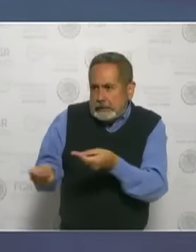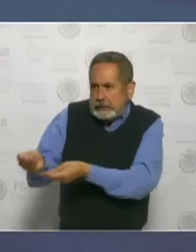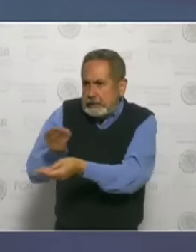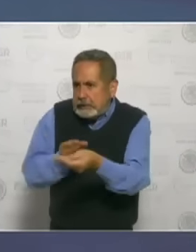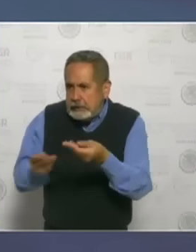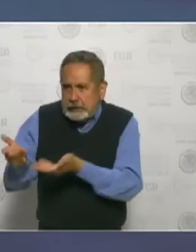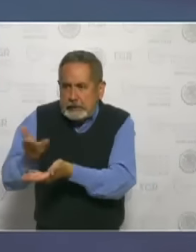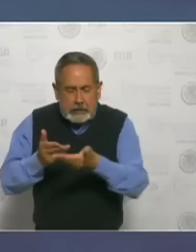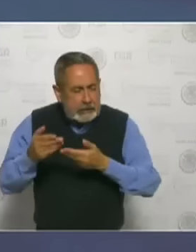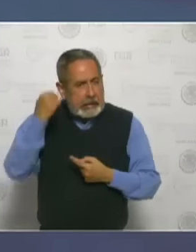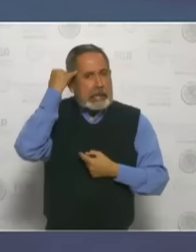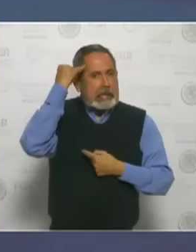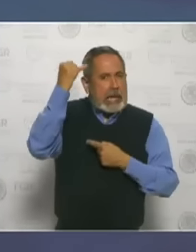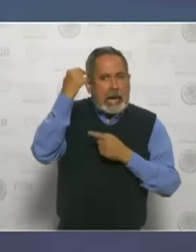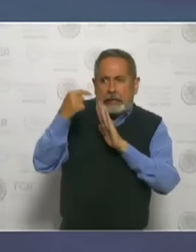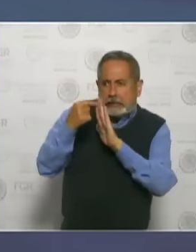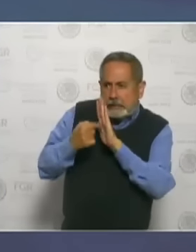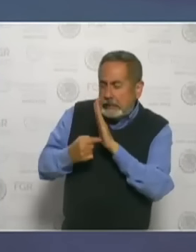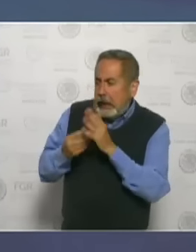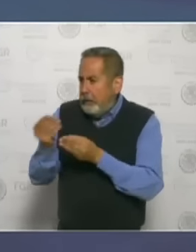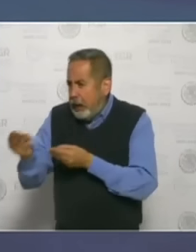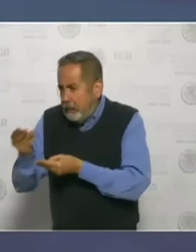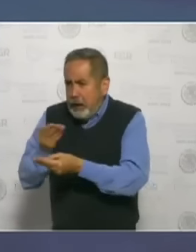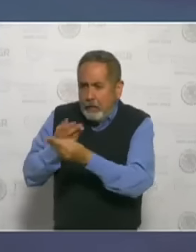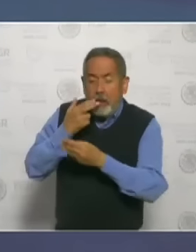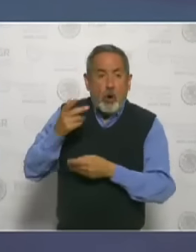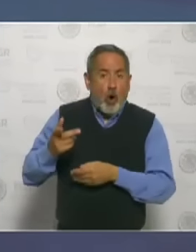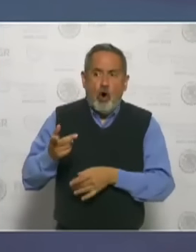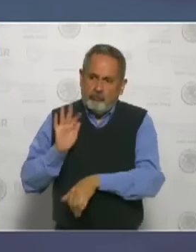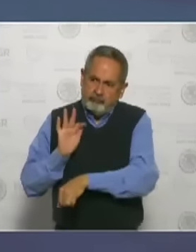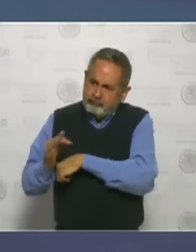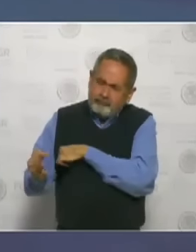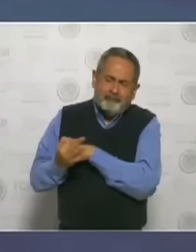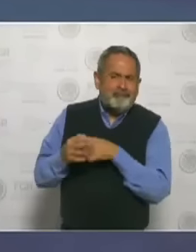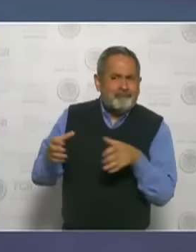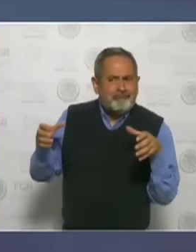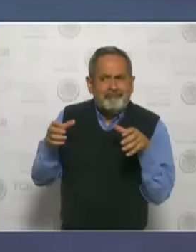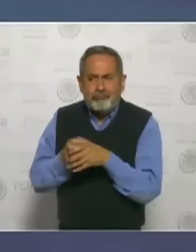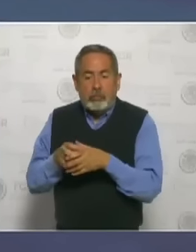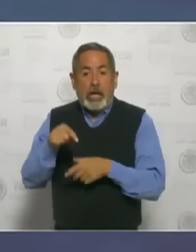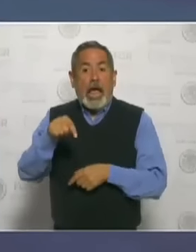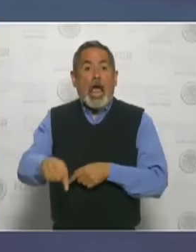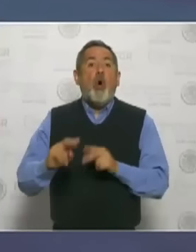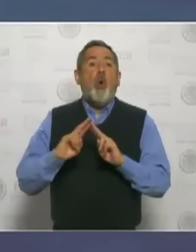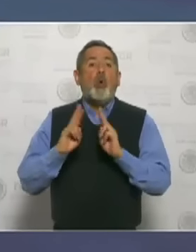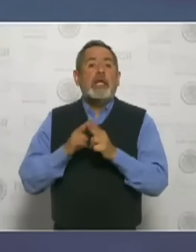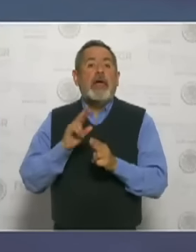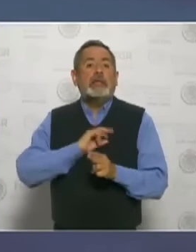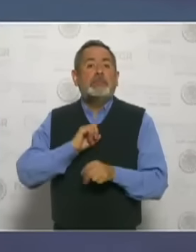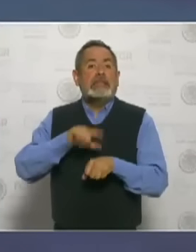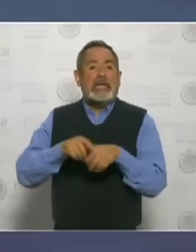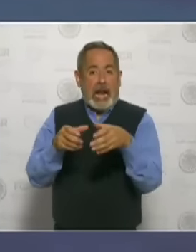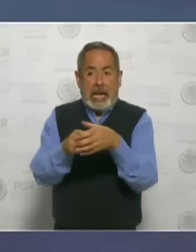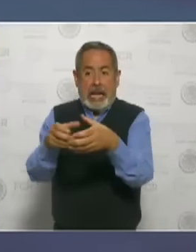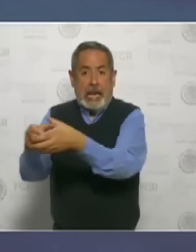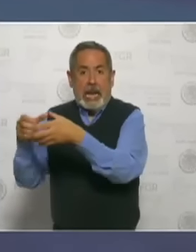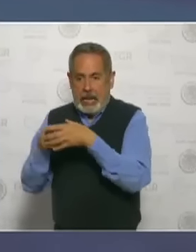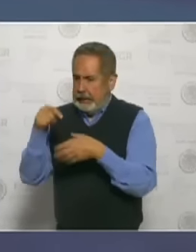criterios mejorar el intercambio, fortalecer nuestras unidades especializades especializadas,